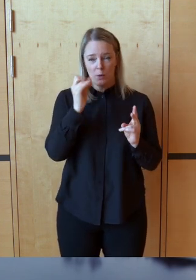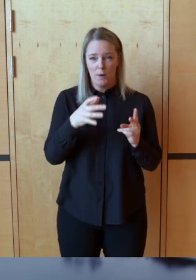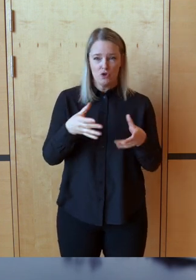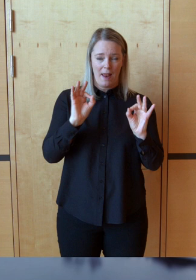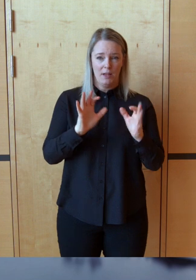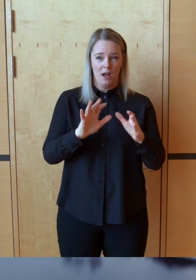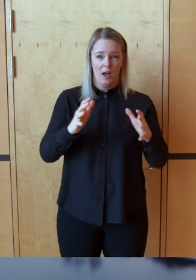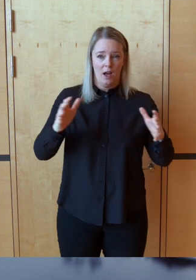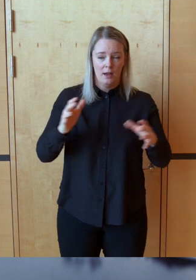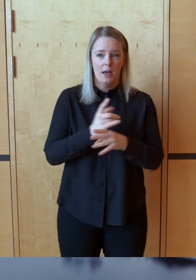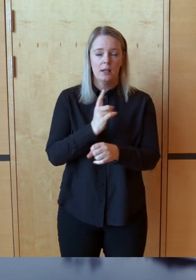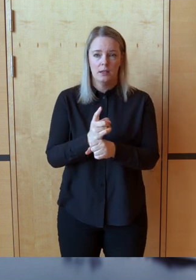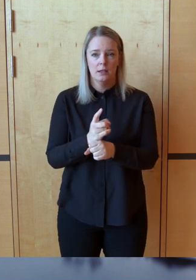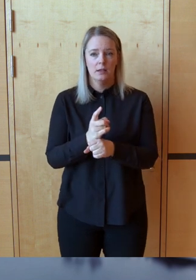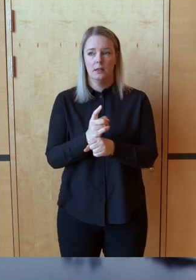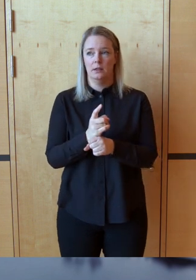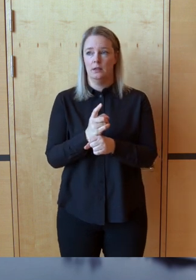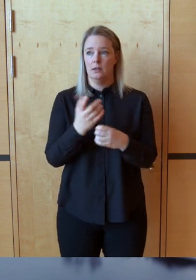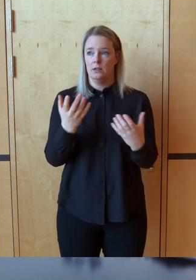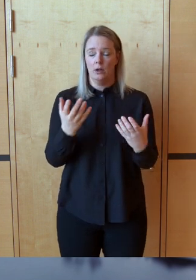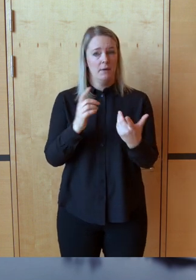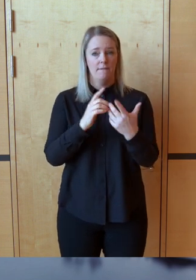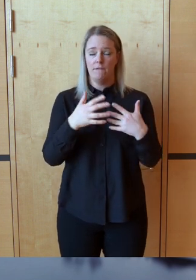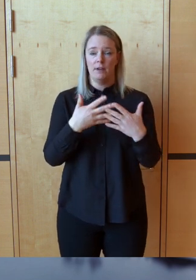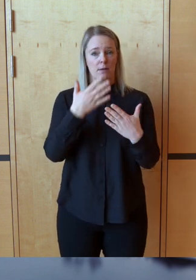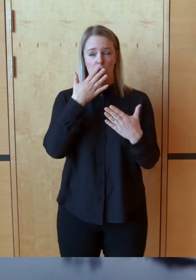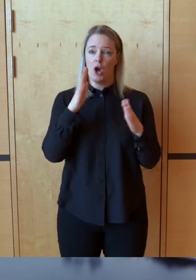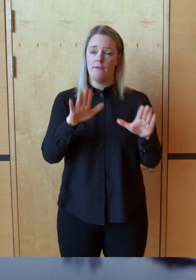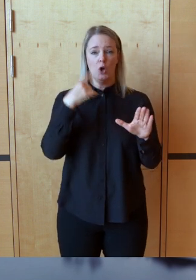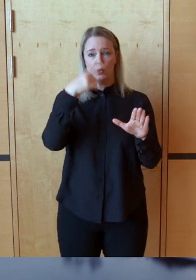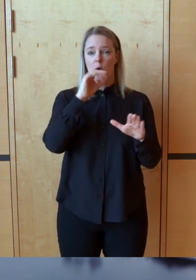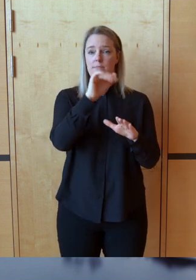Väldigt bra Var det Niklas att Solbacken och etableringen i sydvästra hörnet